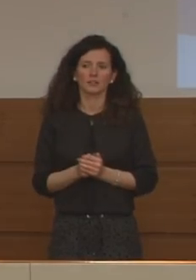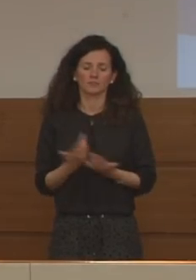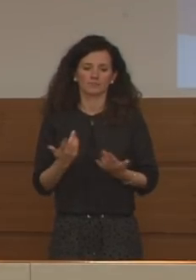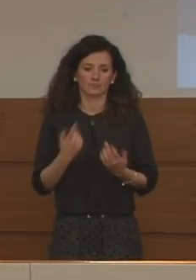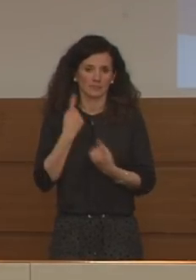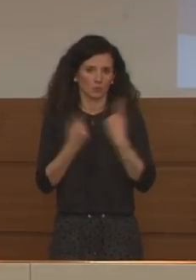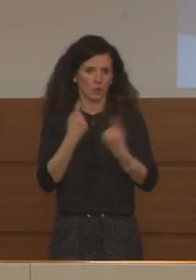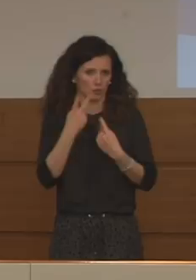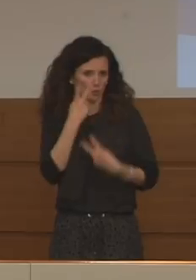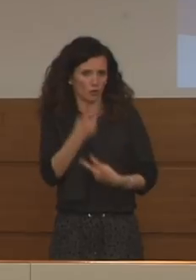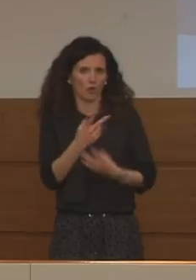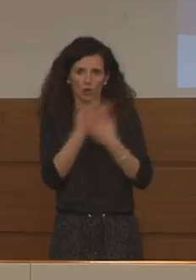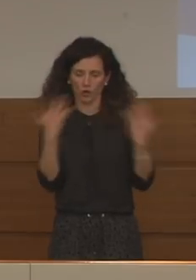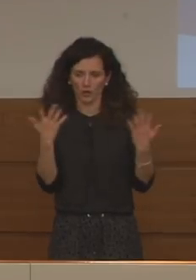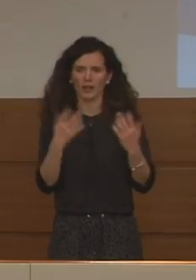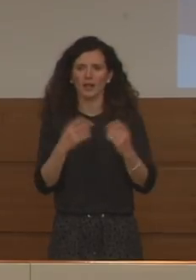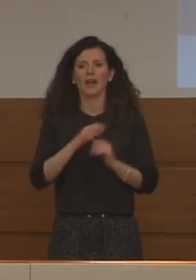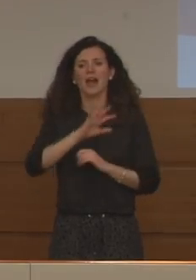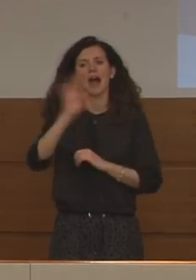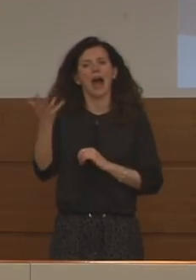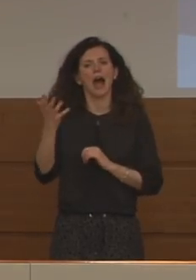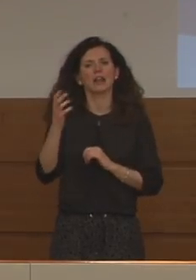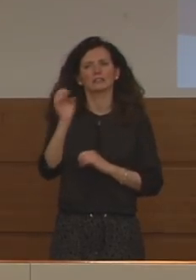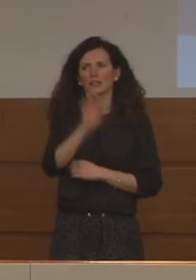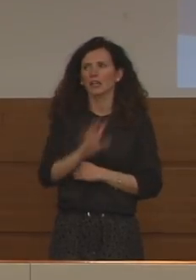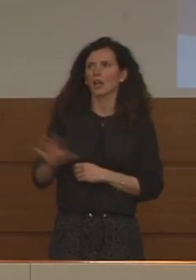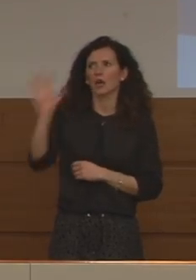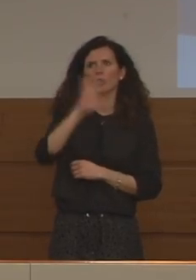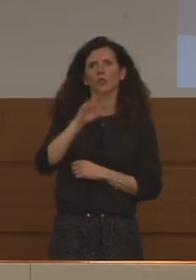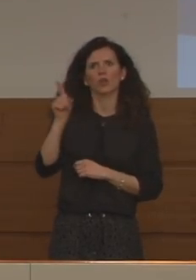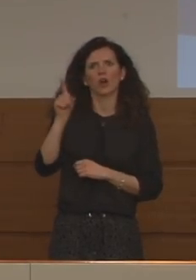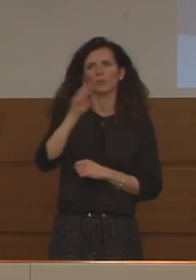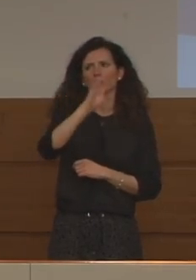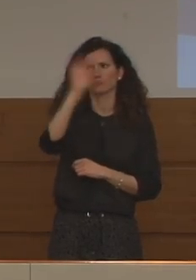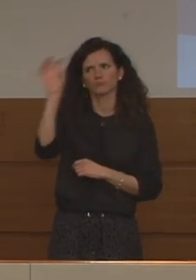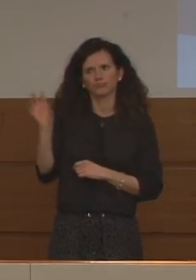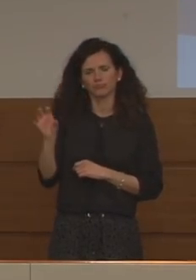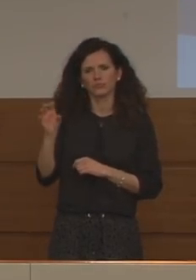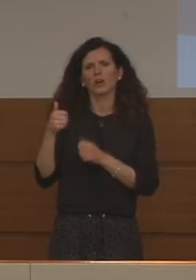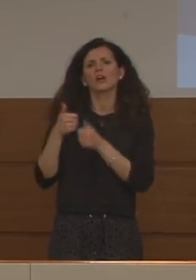Altri paesi del continente europeo ci avrebbero seguito e ci stanno seguendo e